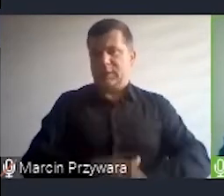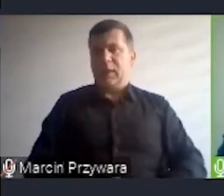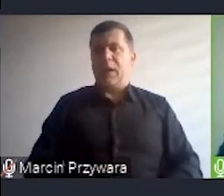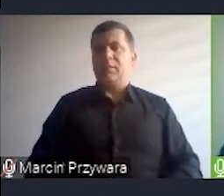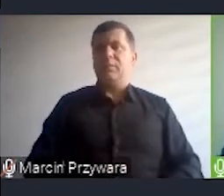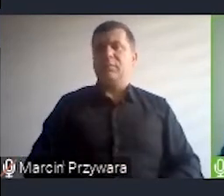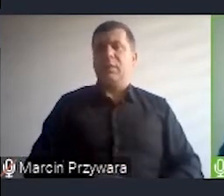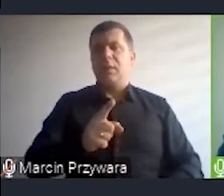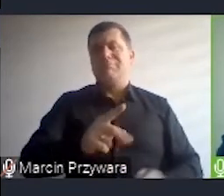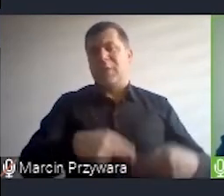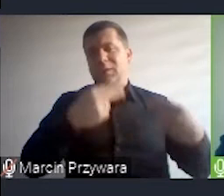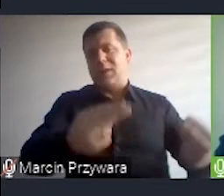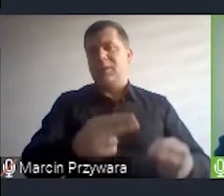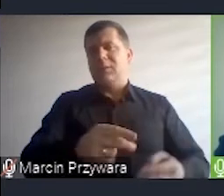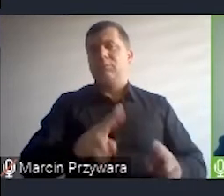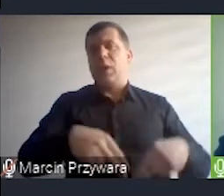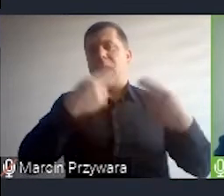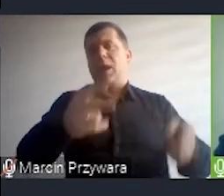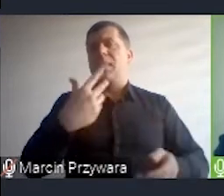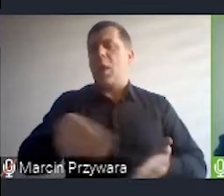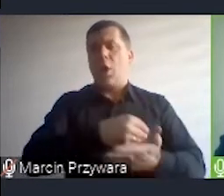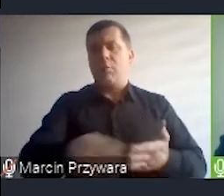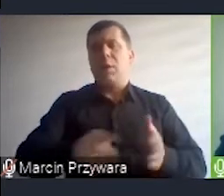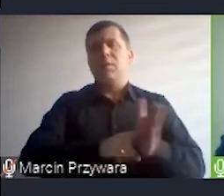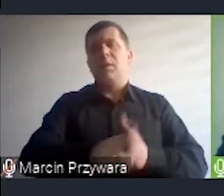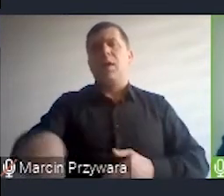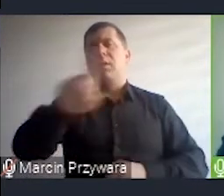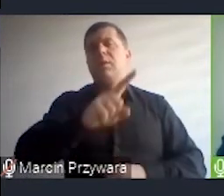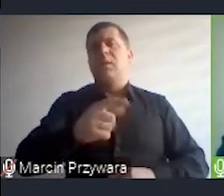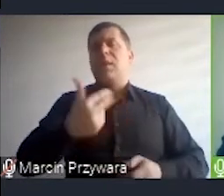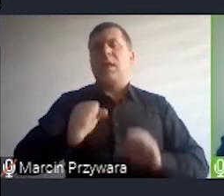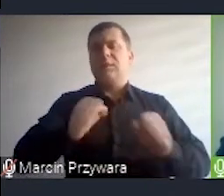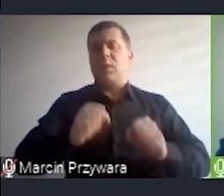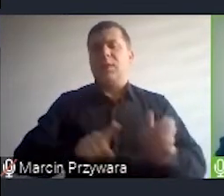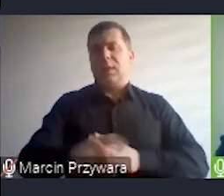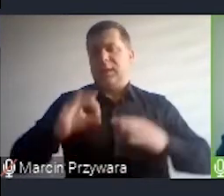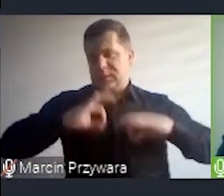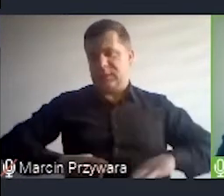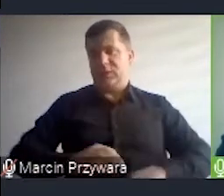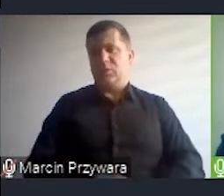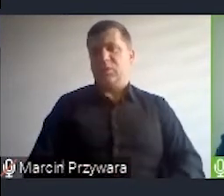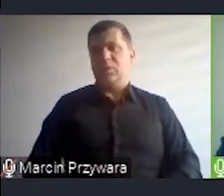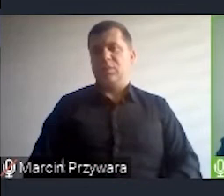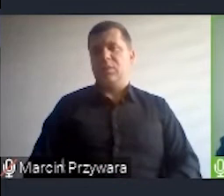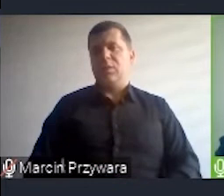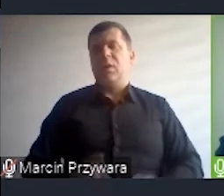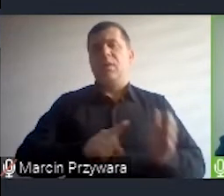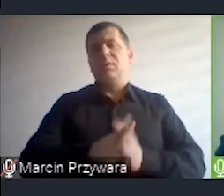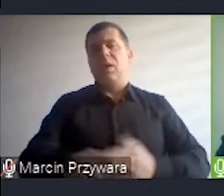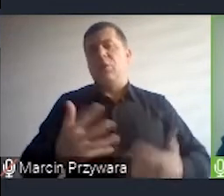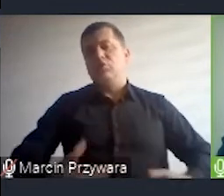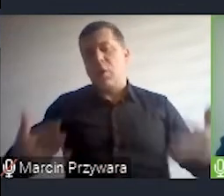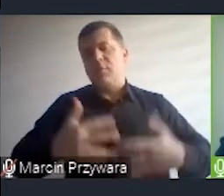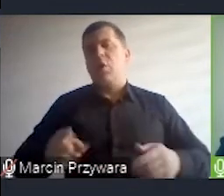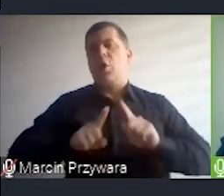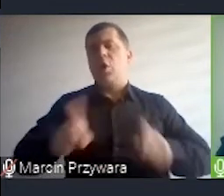żeby przekazać nieodpłatnie podmiotowi nie działającemu dla zysku – czyli albo podmiotowi publicznemu, albo organizacji pozarządowej.